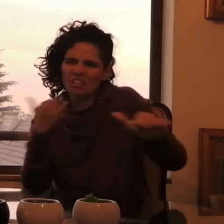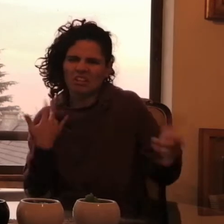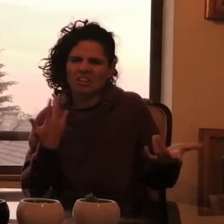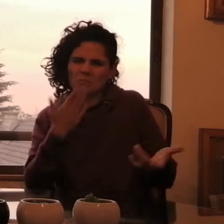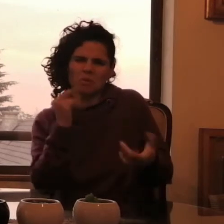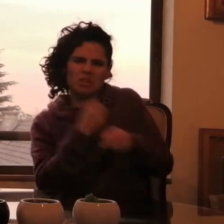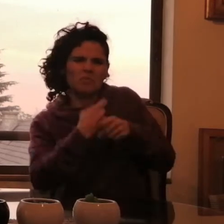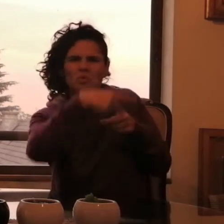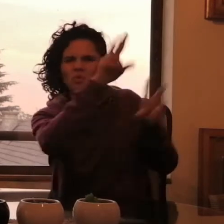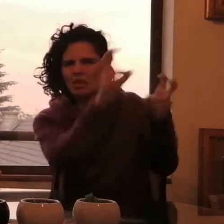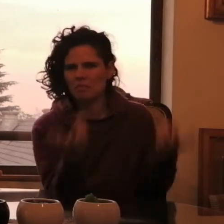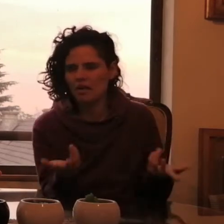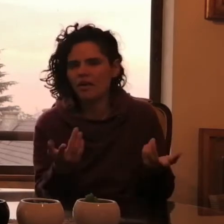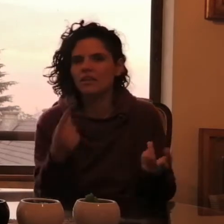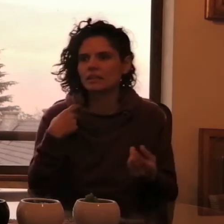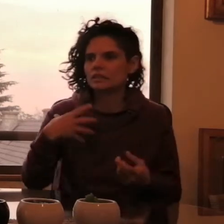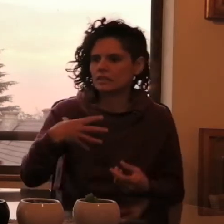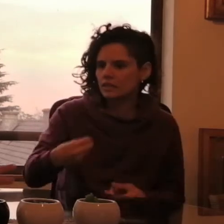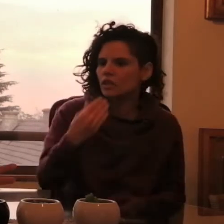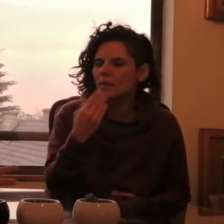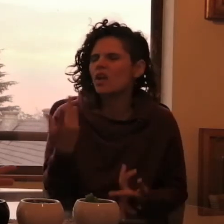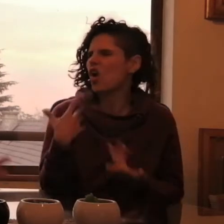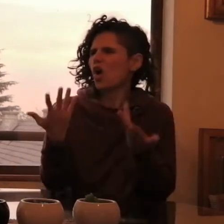y los niños y sobre todo cómo está dejando a los niños al cuidado de